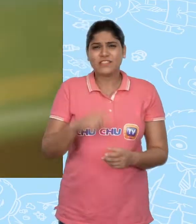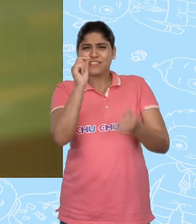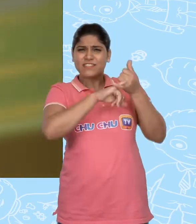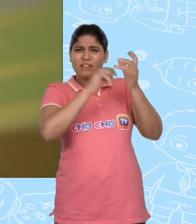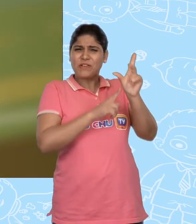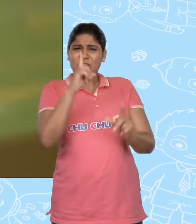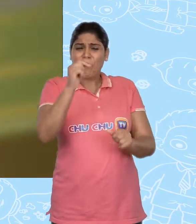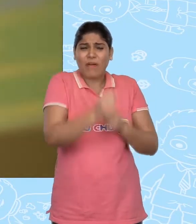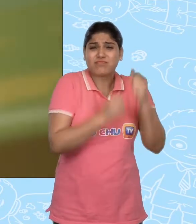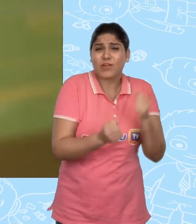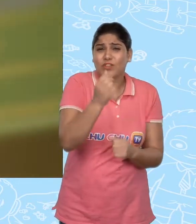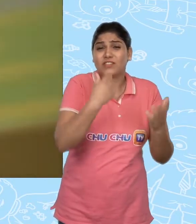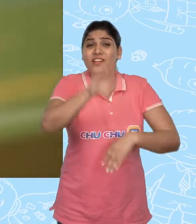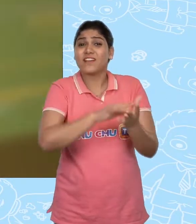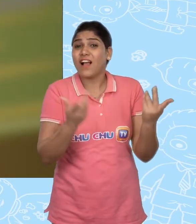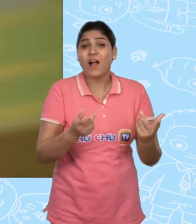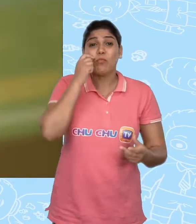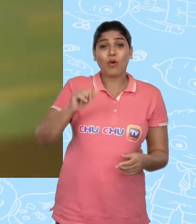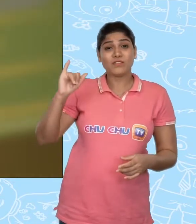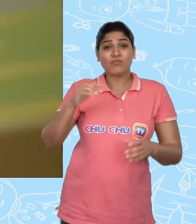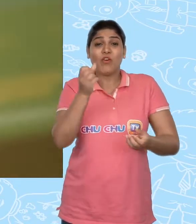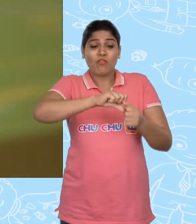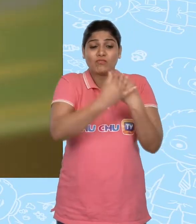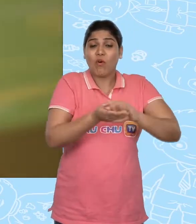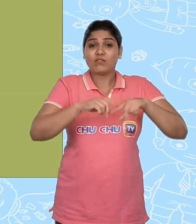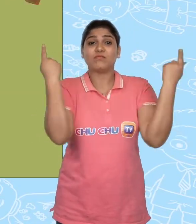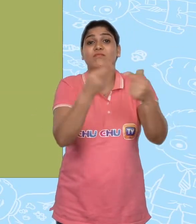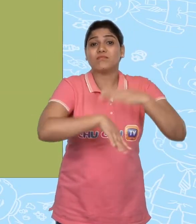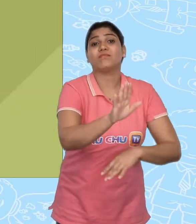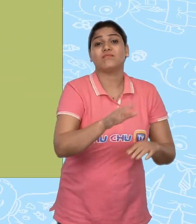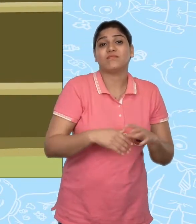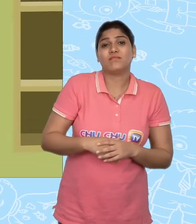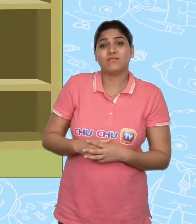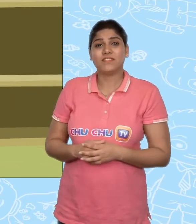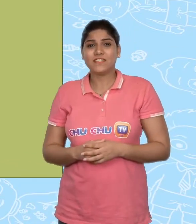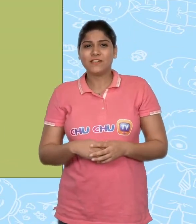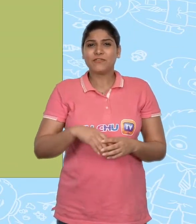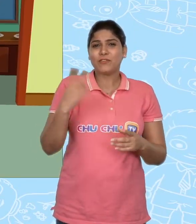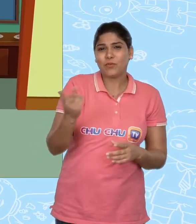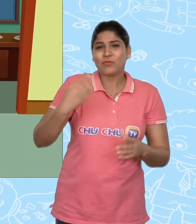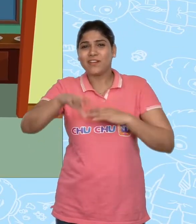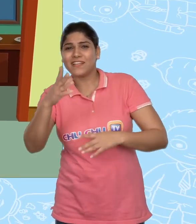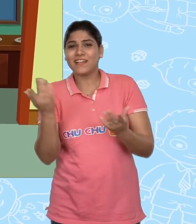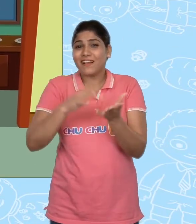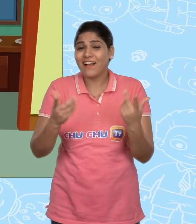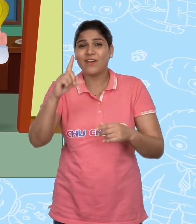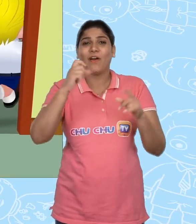ChuChu और Chiku ने जल्दी से जाकर देखा. Cussly भागता जा रहा था boys toilet की तरफ.